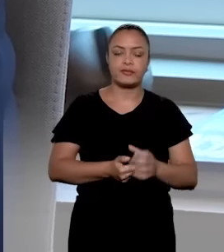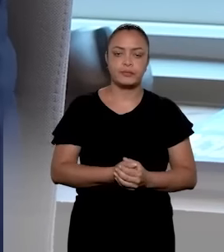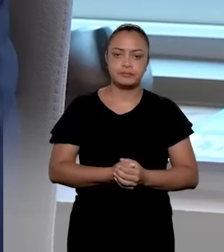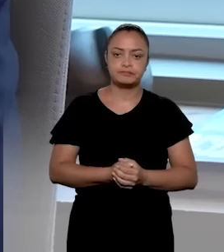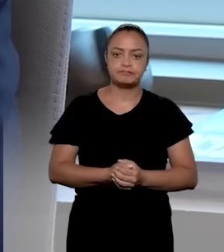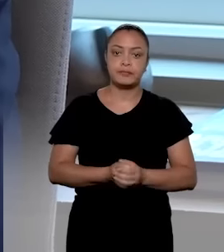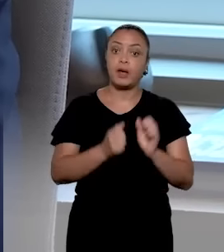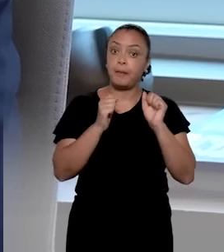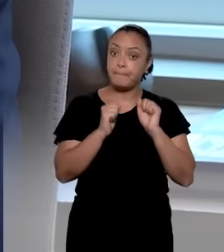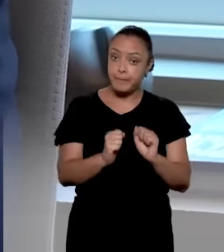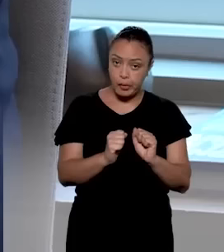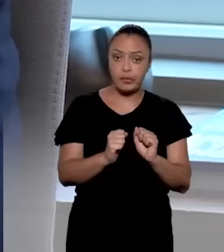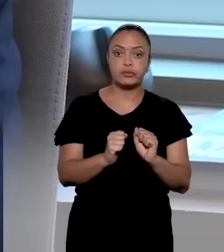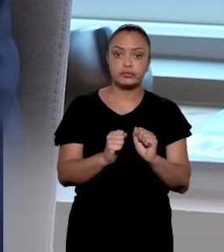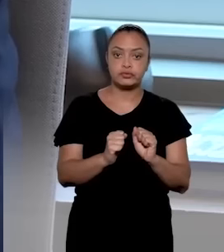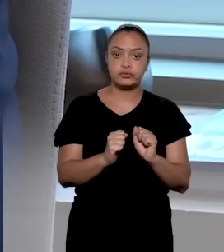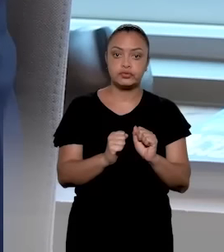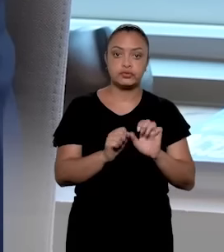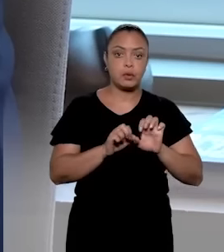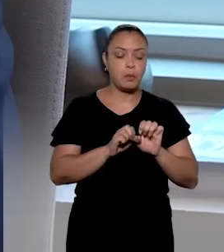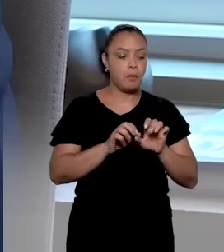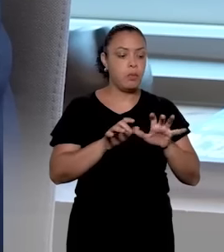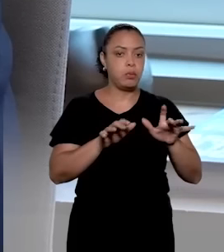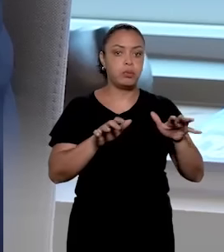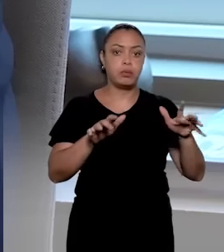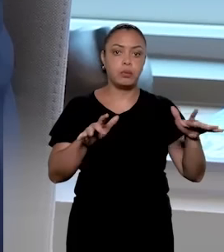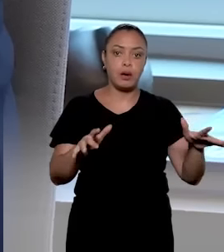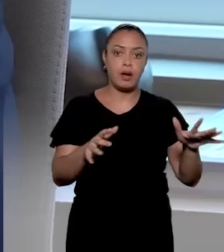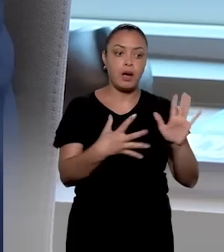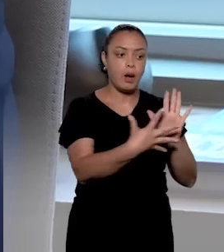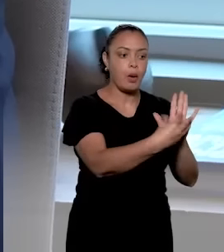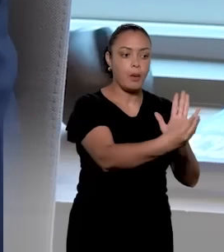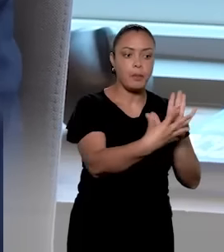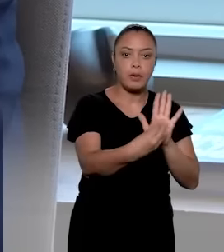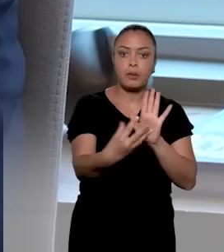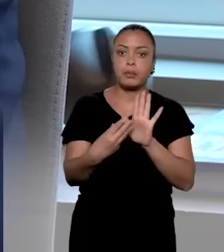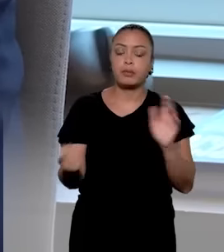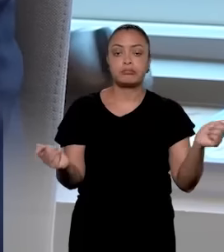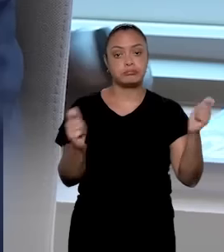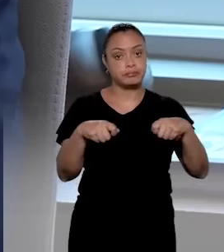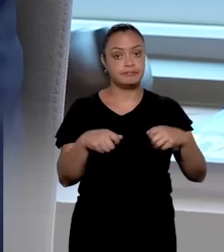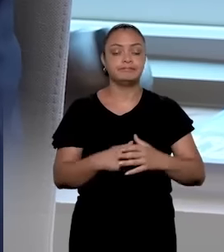pode ser replicada em todo o cinturão tropical. Então, o Brasil tem uma chance, realmente